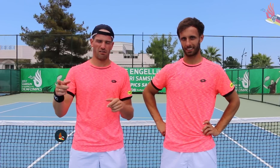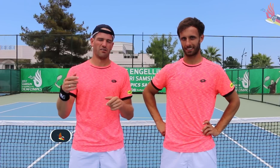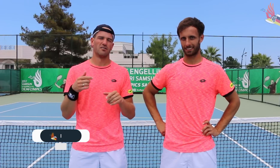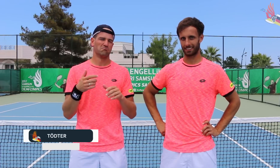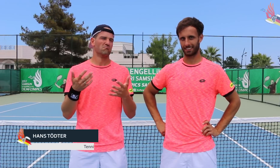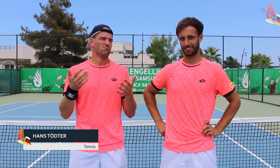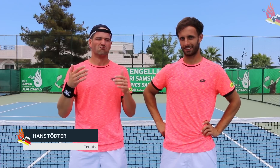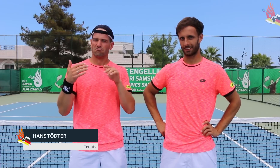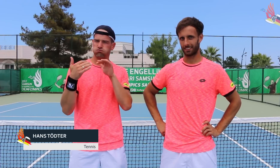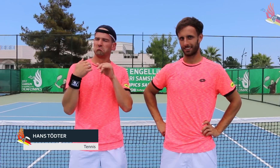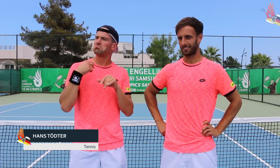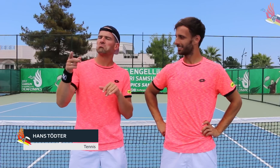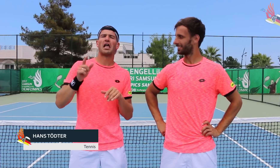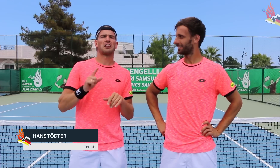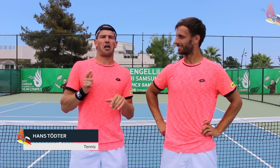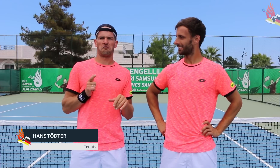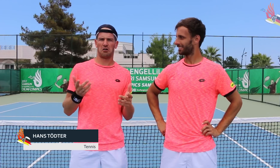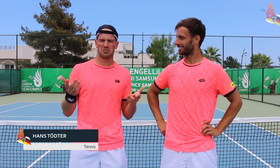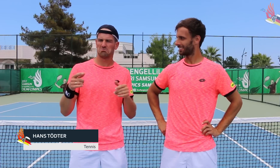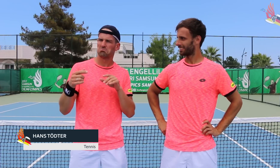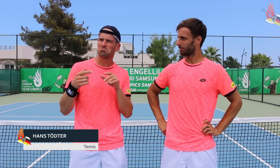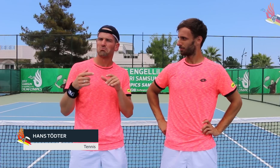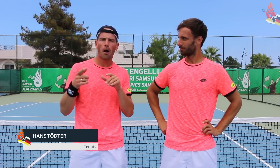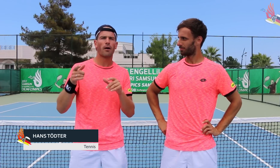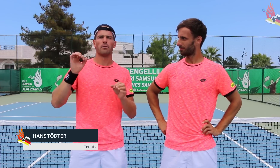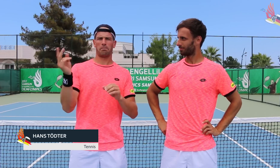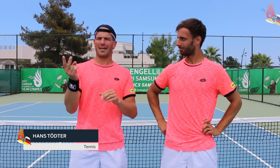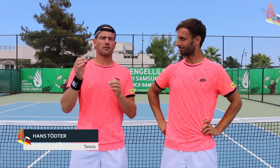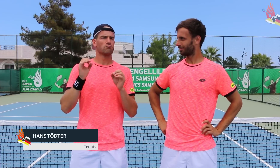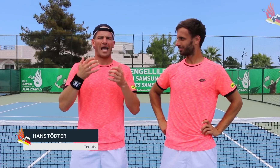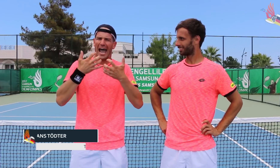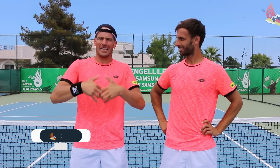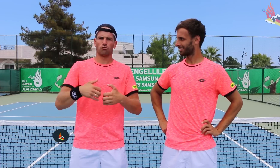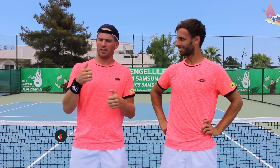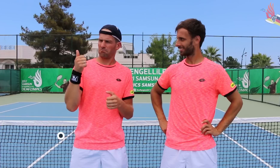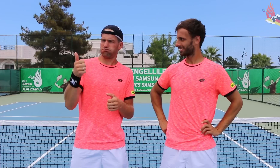Heute haben wir gegen China gespielt. Ich hatte die beiden nicht so stark eingeschätzt. Aber sie waren schon ein sehr eingespieltes Team.